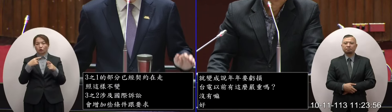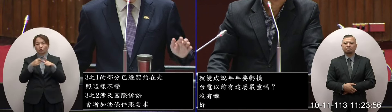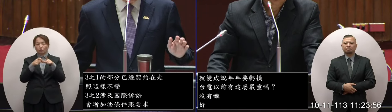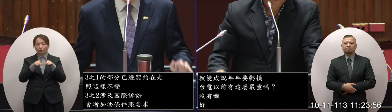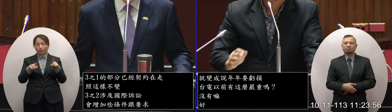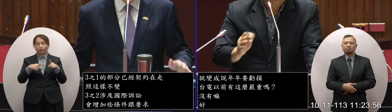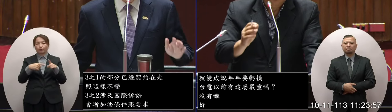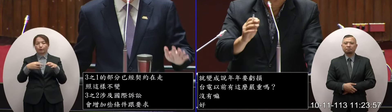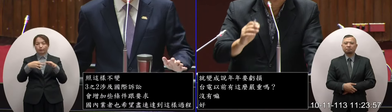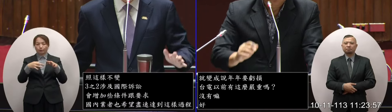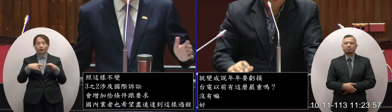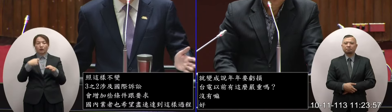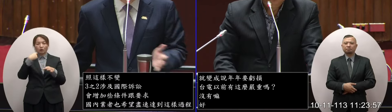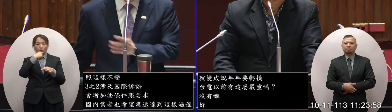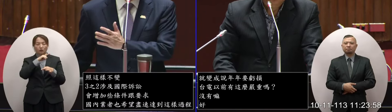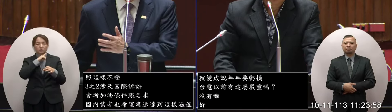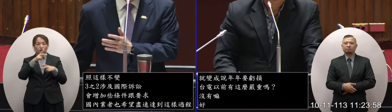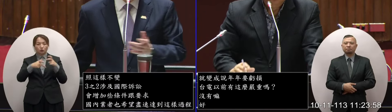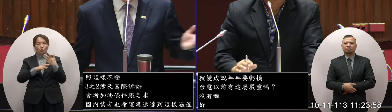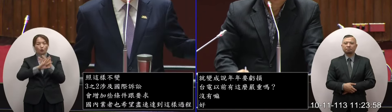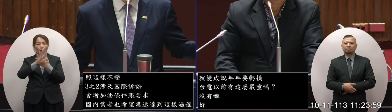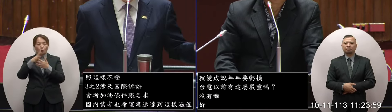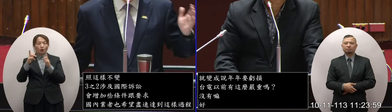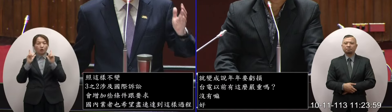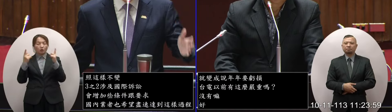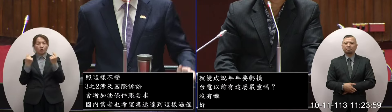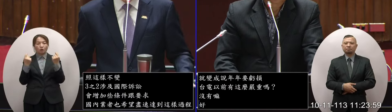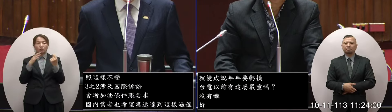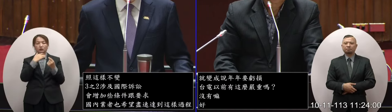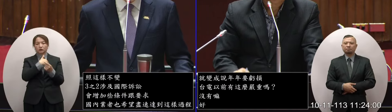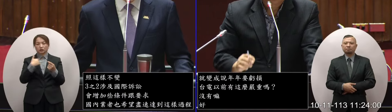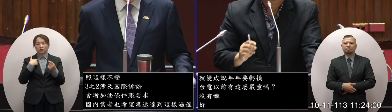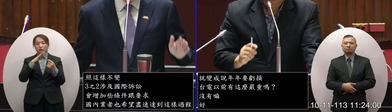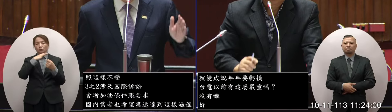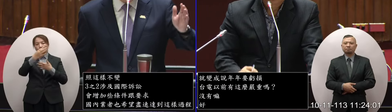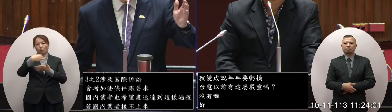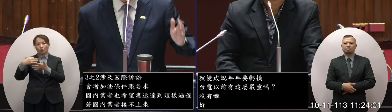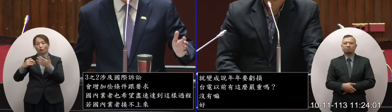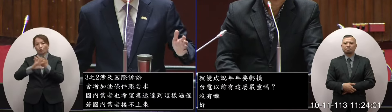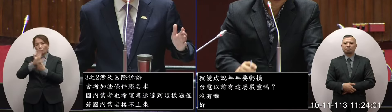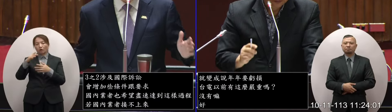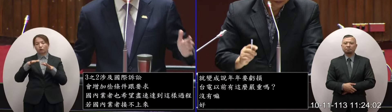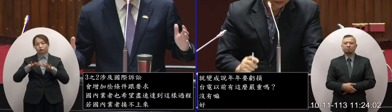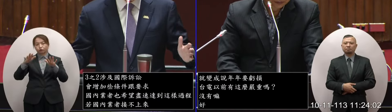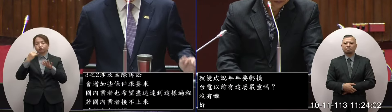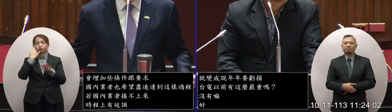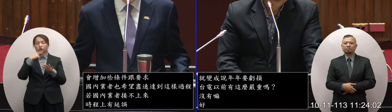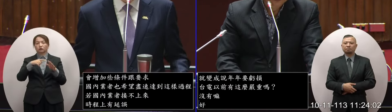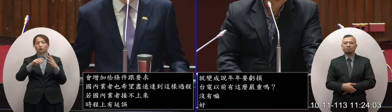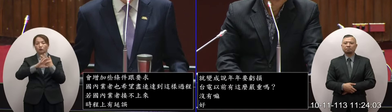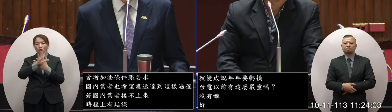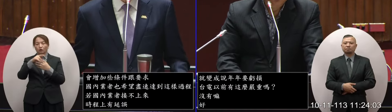我們也希望國內業者往外走 剛剛部長講的增加國際競爭力 去國外發展因為國內的市場 到底有限